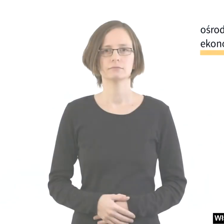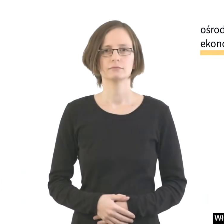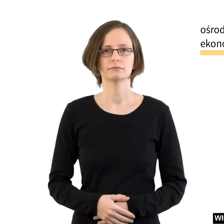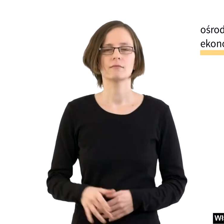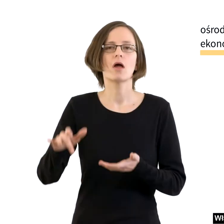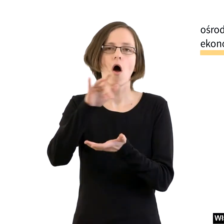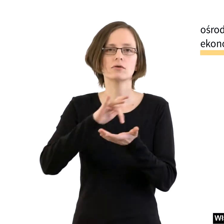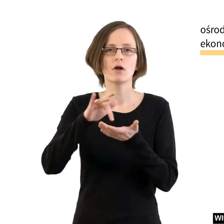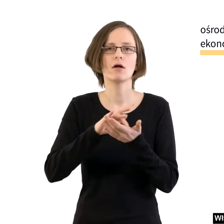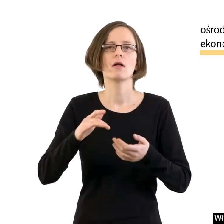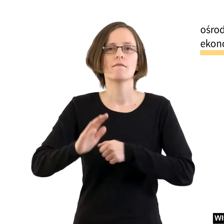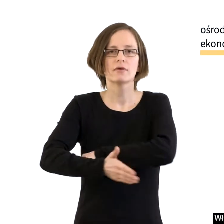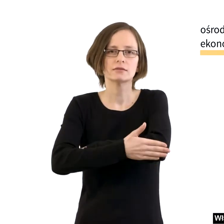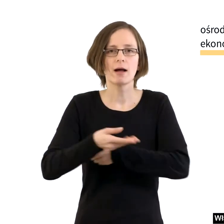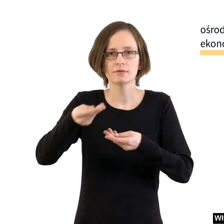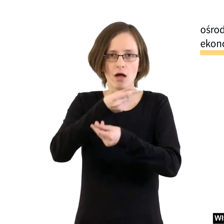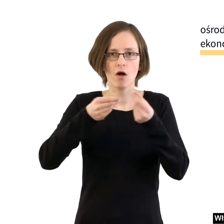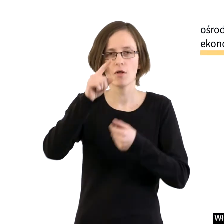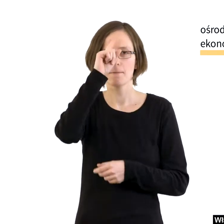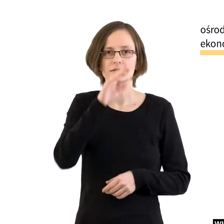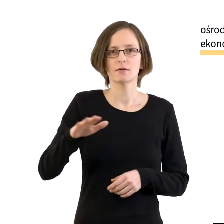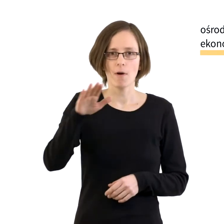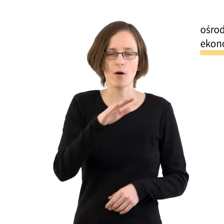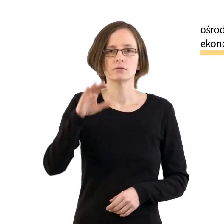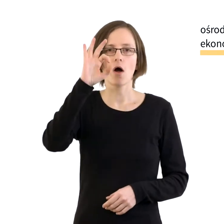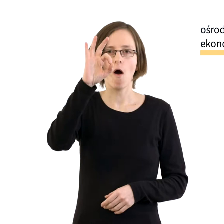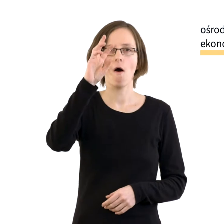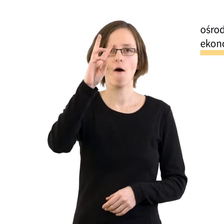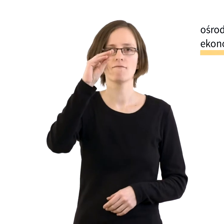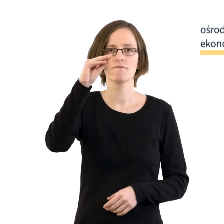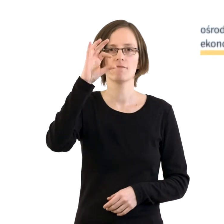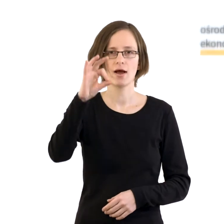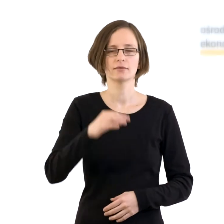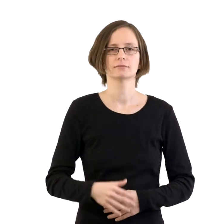Ośrodek wsparcia ekonomii społecznej (OWES)